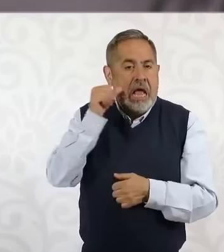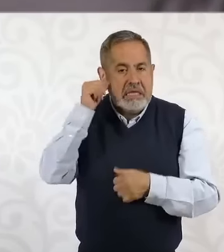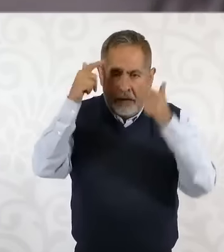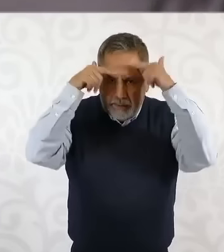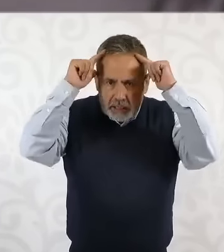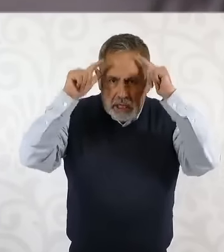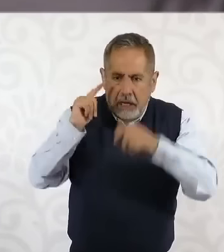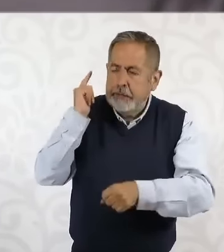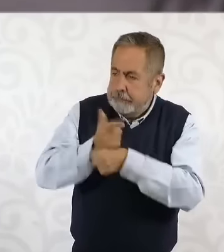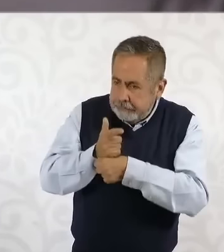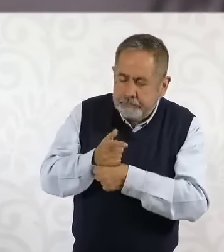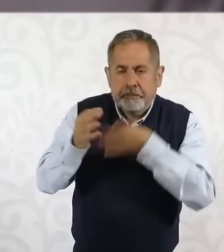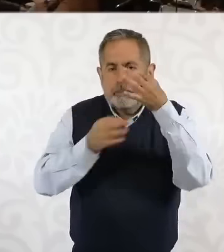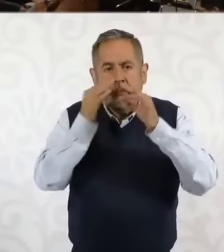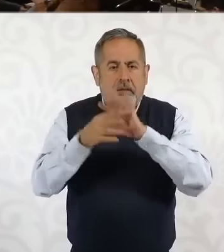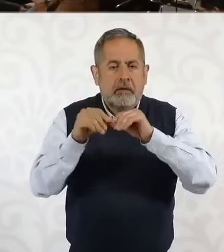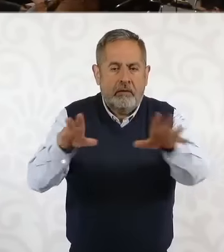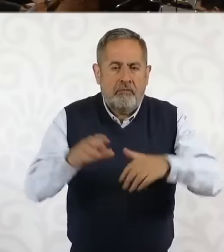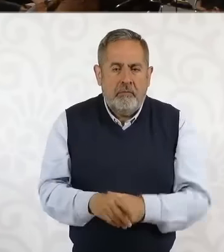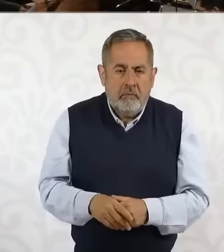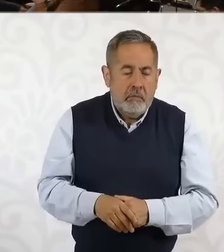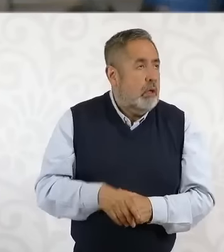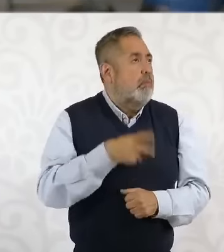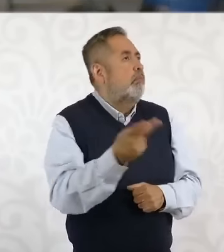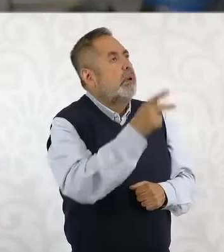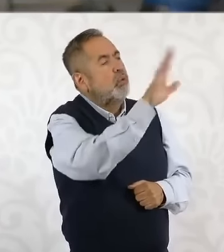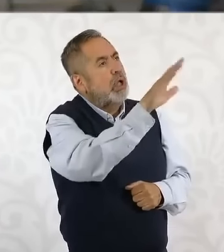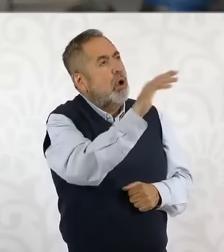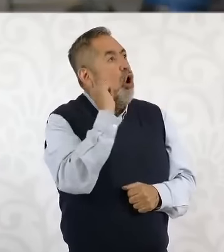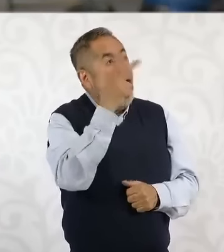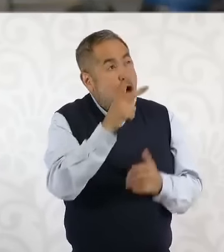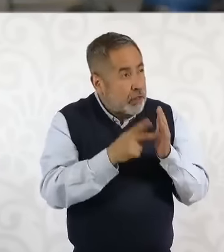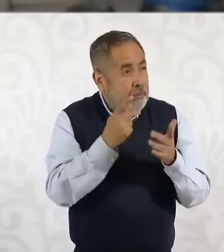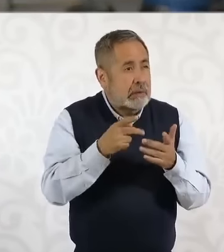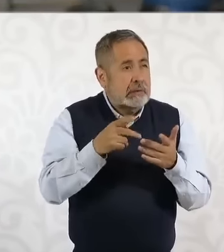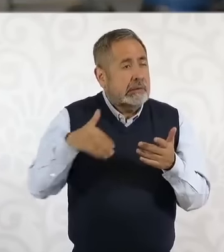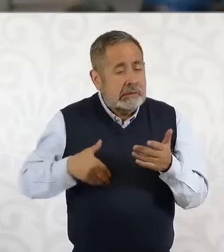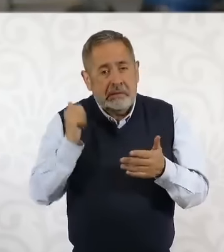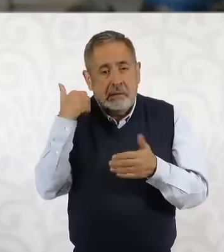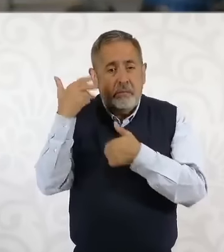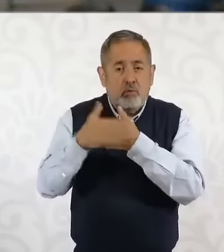las revisiones. ¿Tendrá alguna incidencia en la reactivación del tren de pasajeros? De inmediato